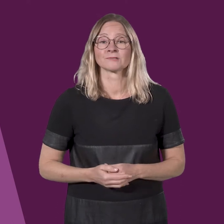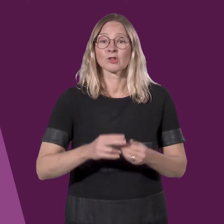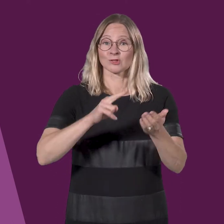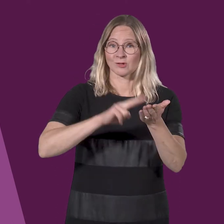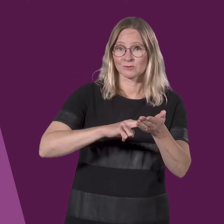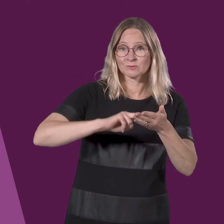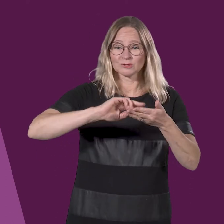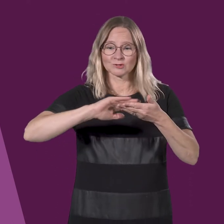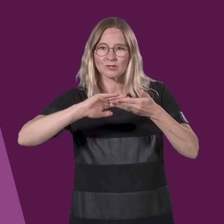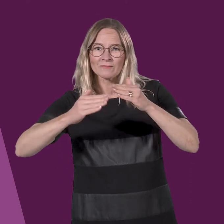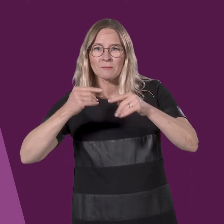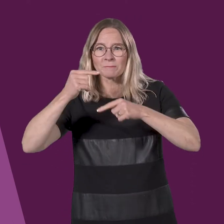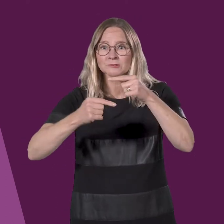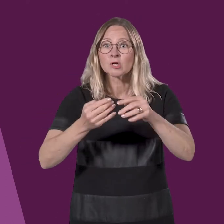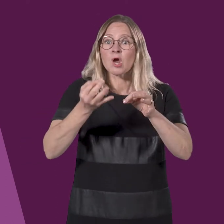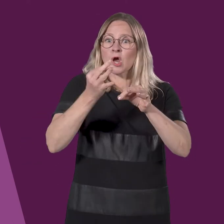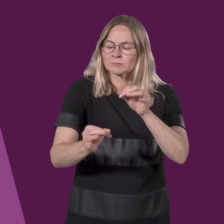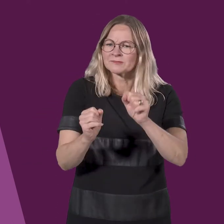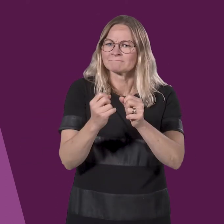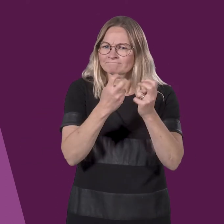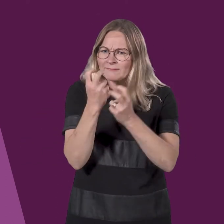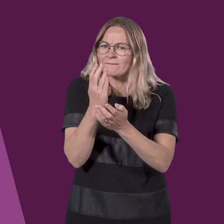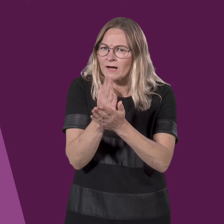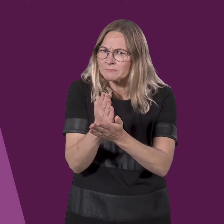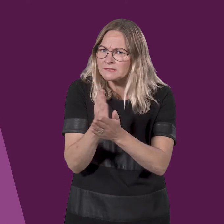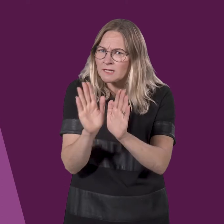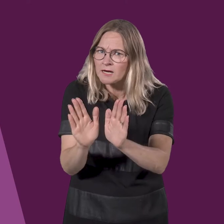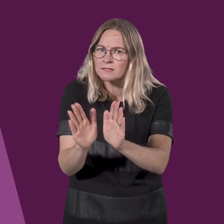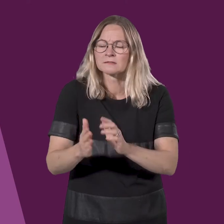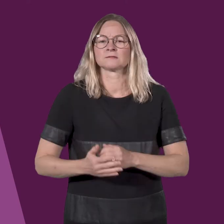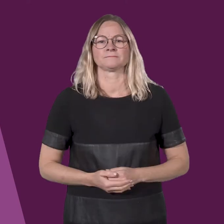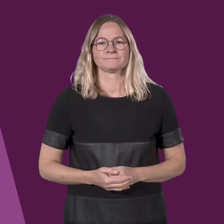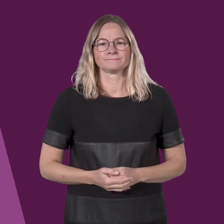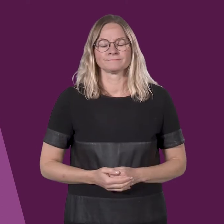Varmistetaan totuus- ja sovintoprosessin onnistuminen.